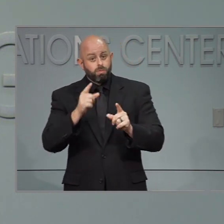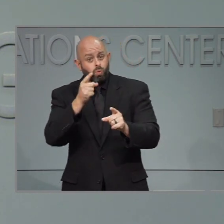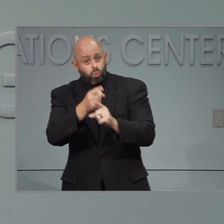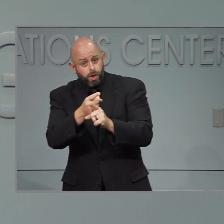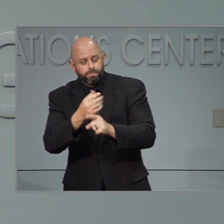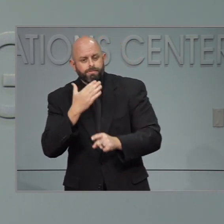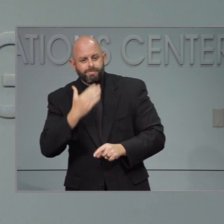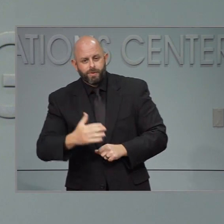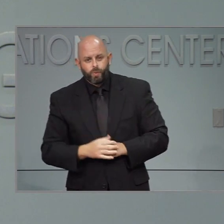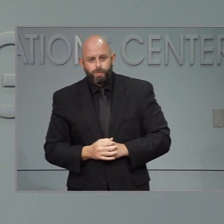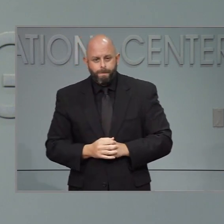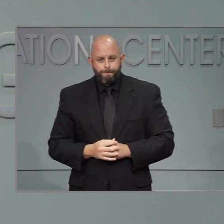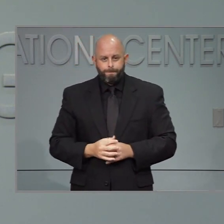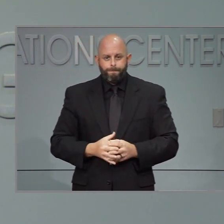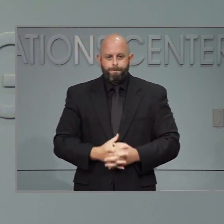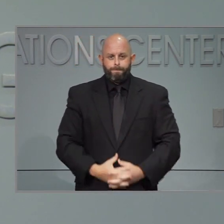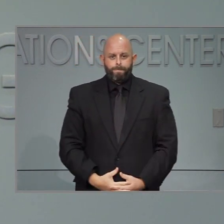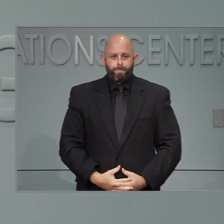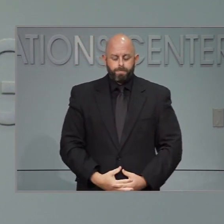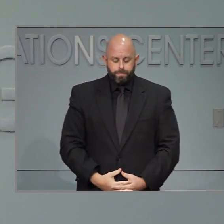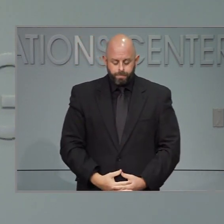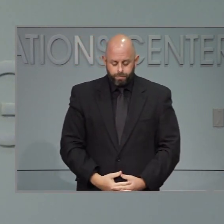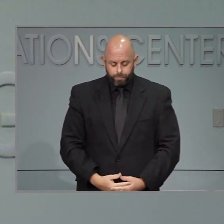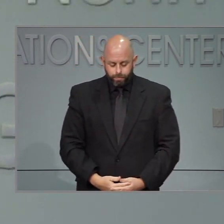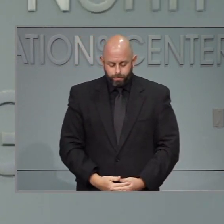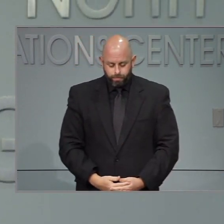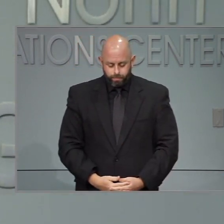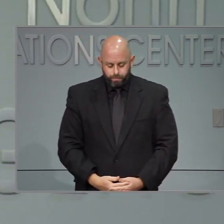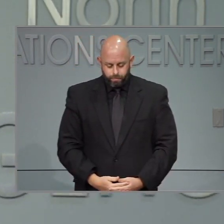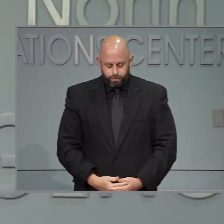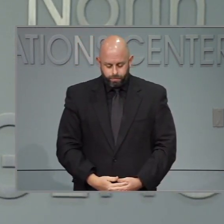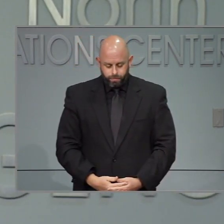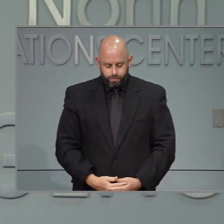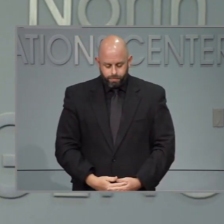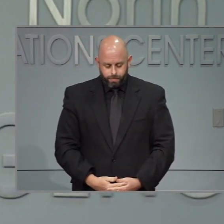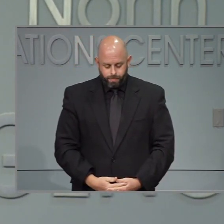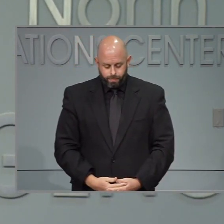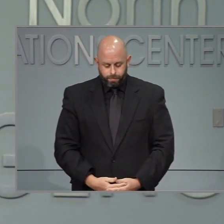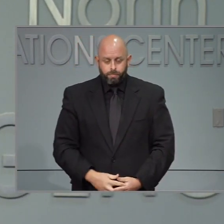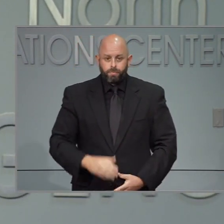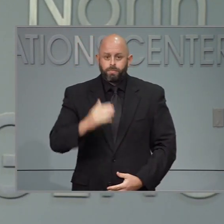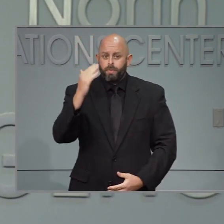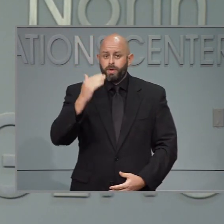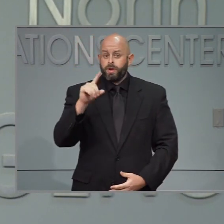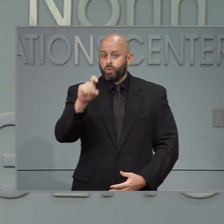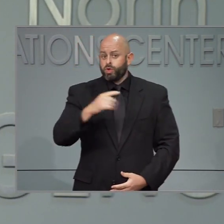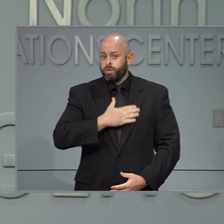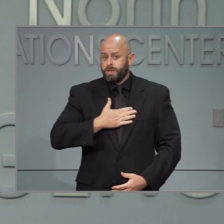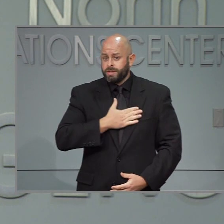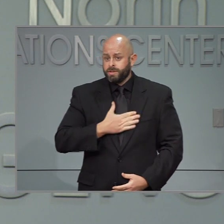hemos incorporado en esta orden ejecutiva, gracias.